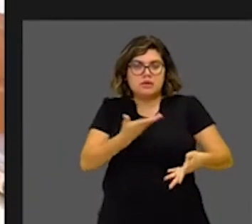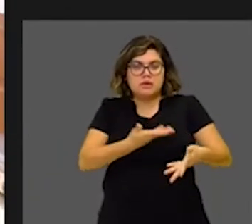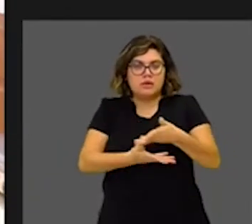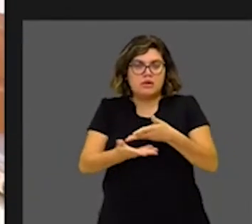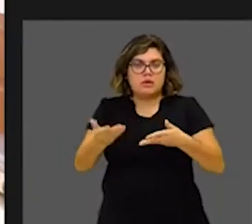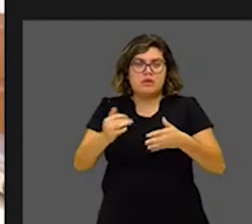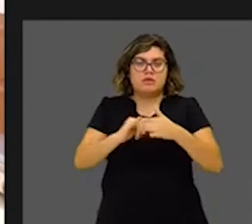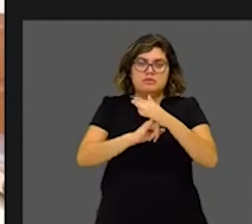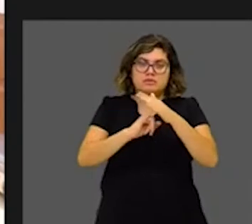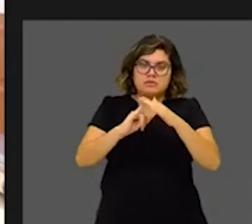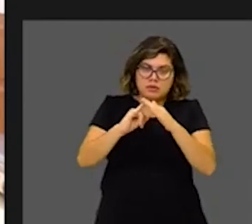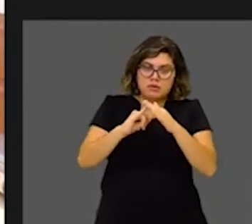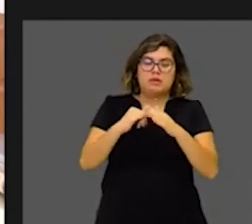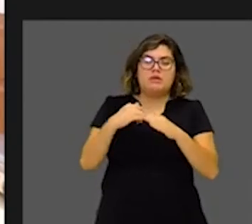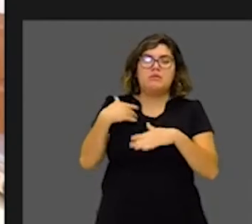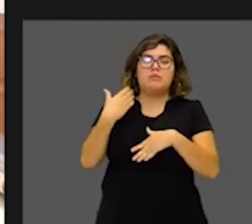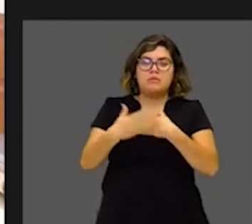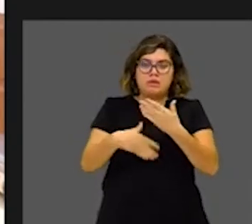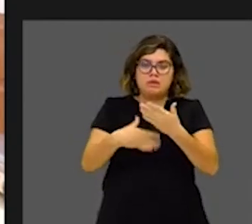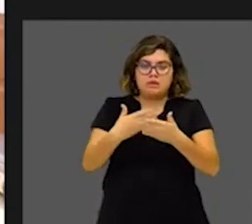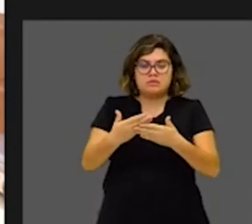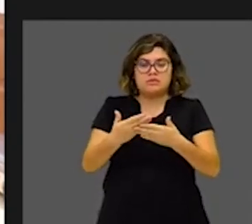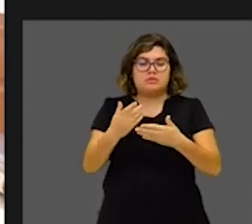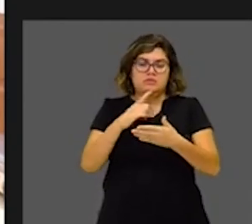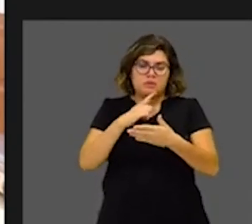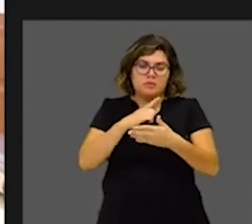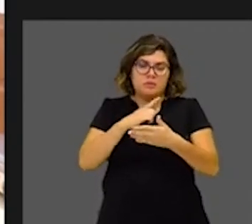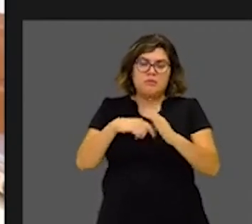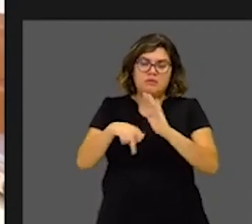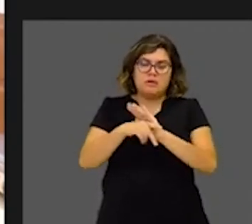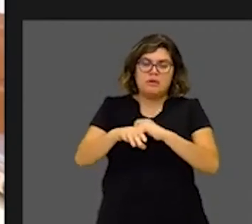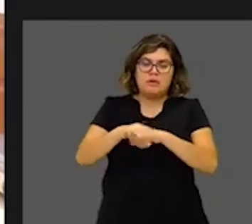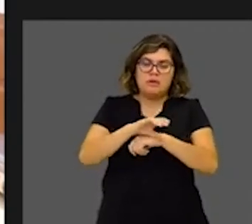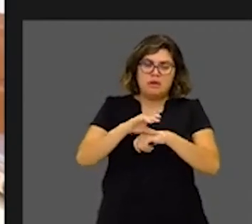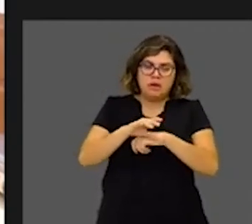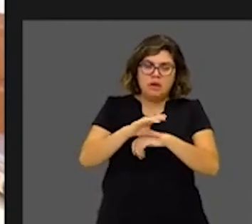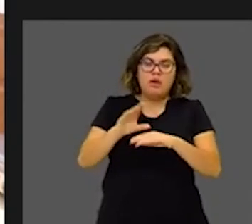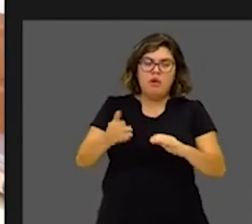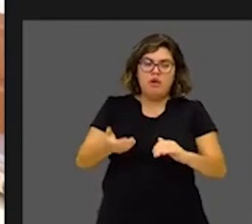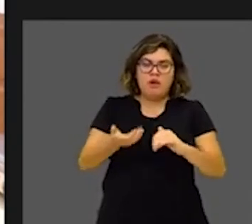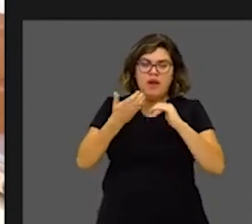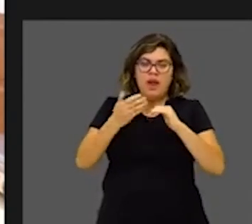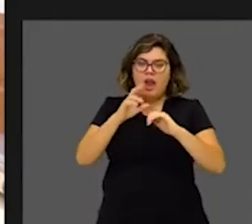nacional e o processo de constitucional da Justiça Eleitoral nesse esforço coletivo de